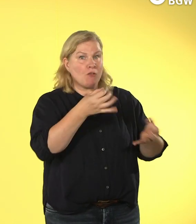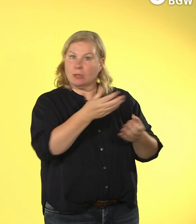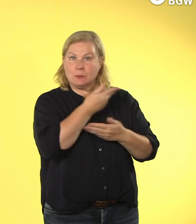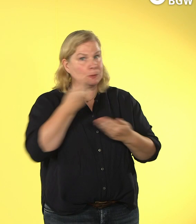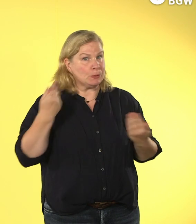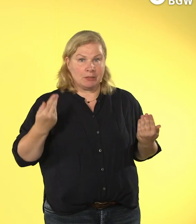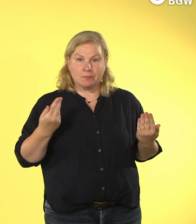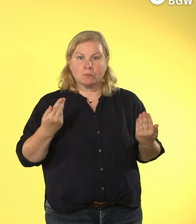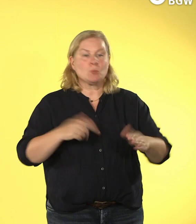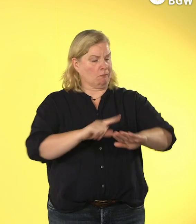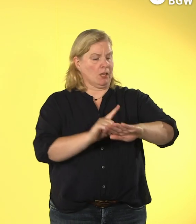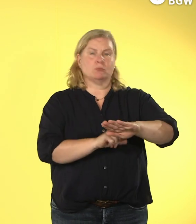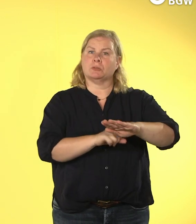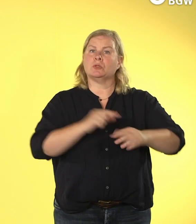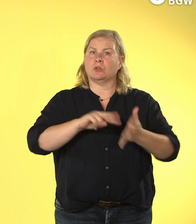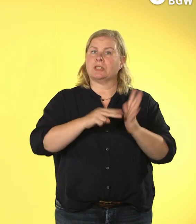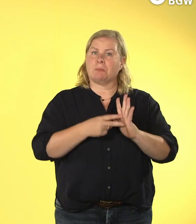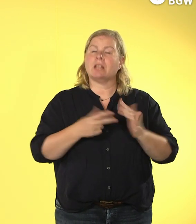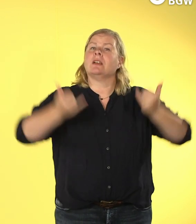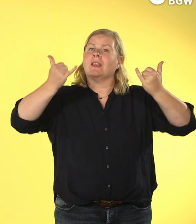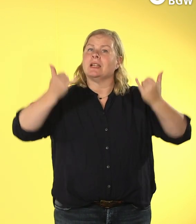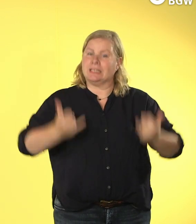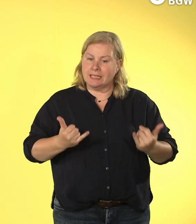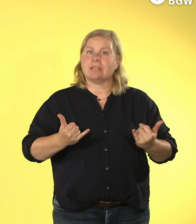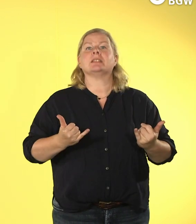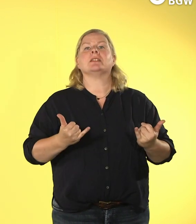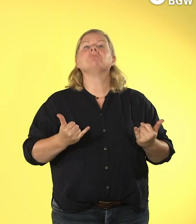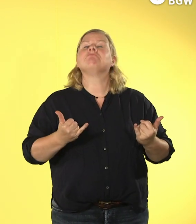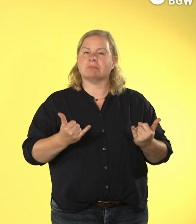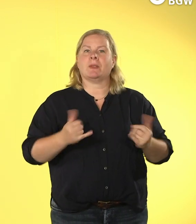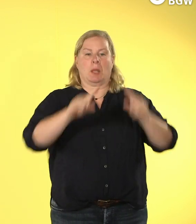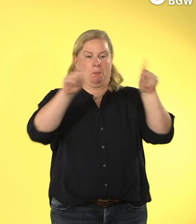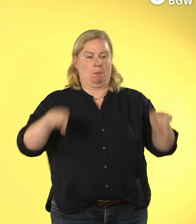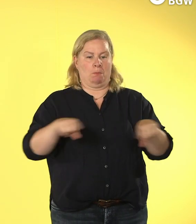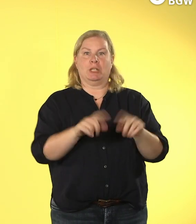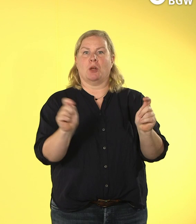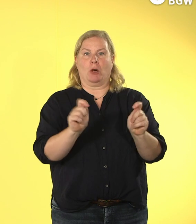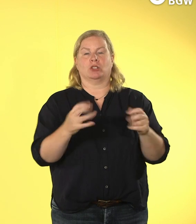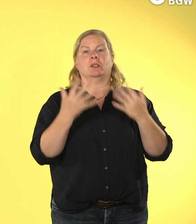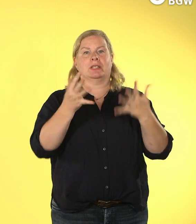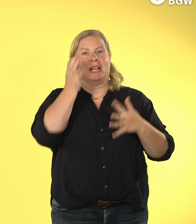Vom Zeitplan her ist die Bildschirmpause dran. Zehn Minuten.